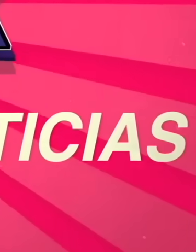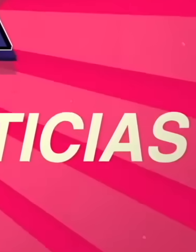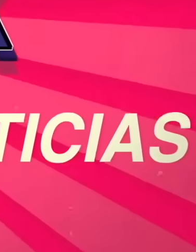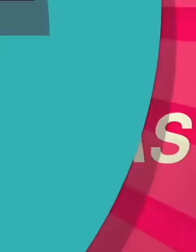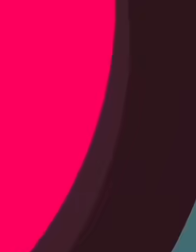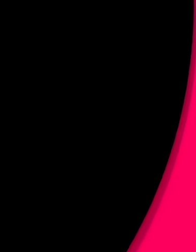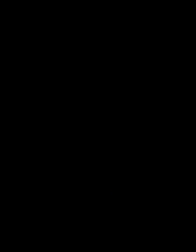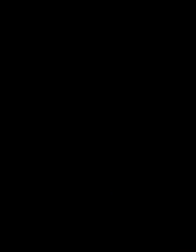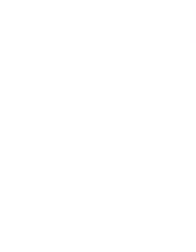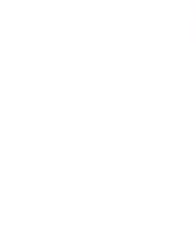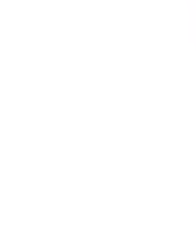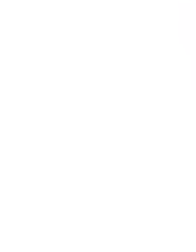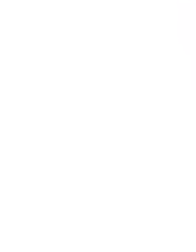[Música]